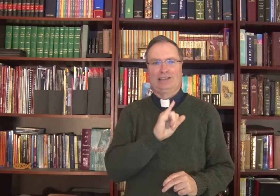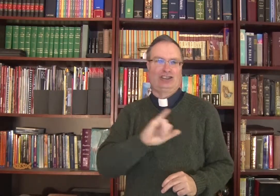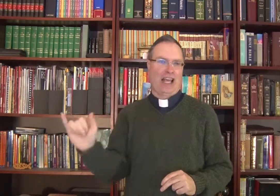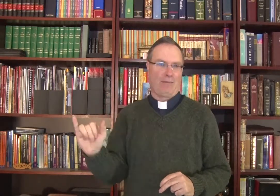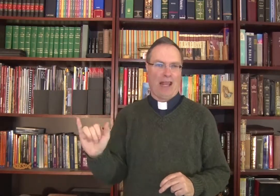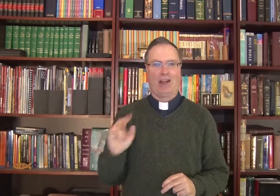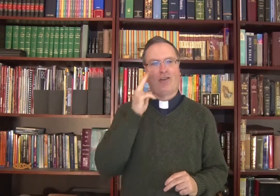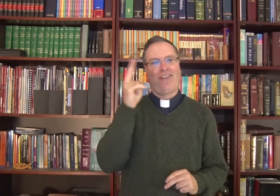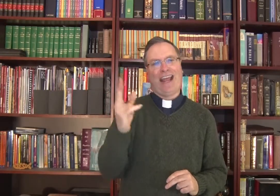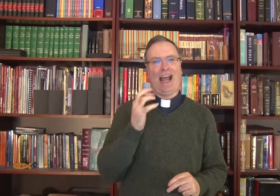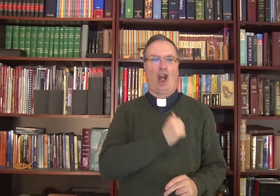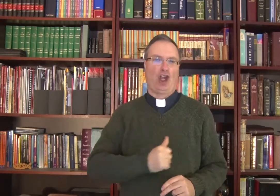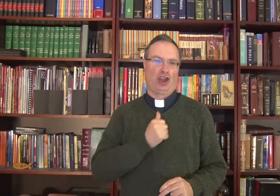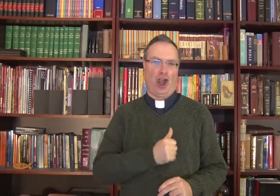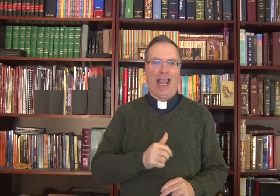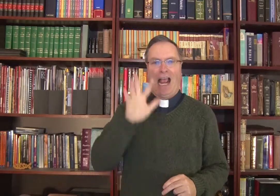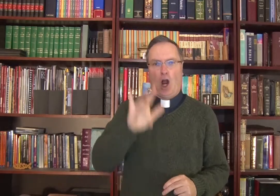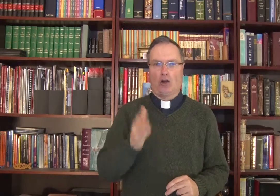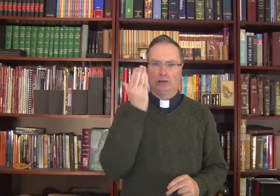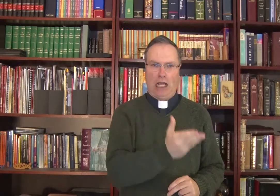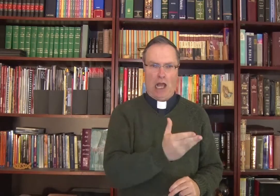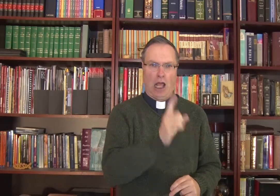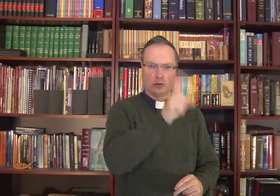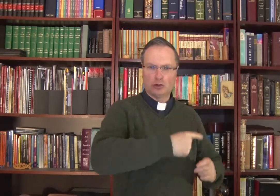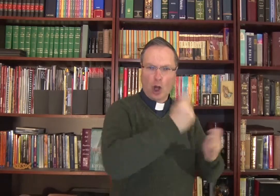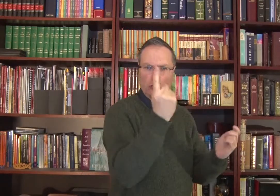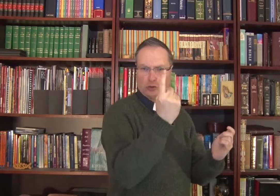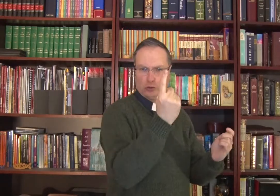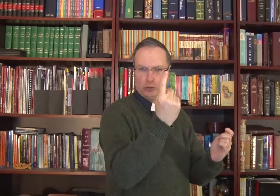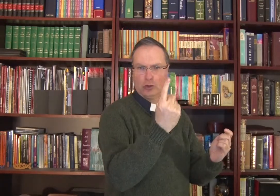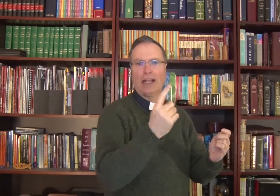et jamais je ne verrai le deuil', à cause de cela, en un seul jour,